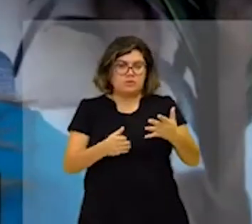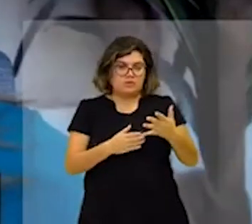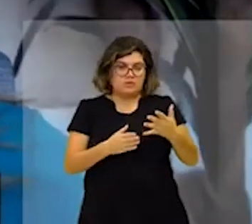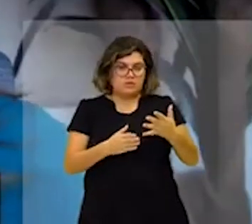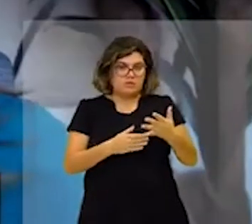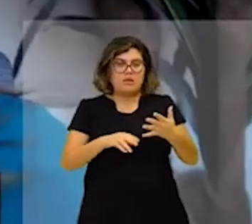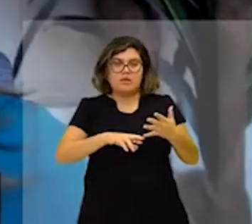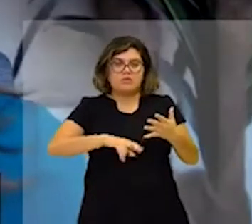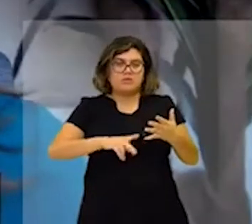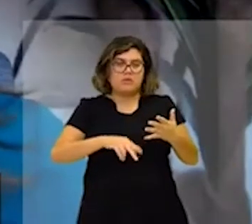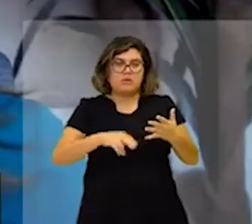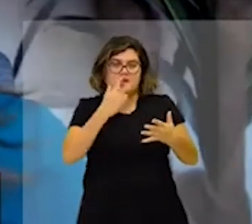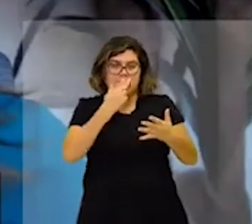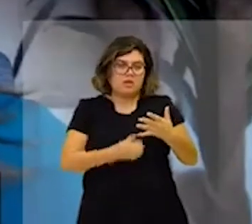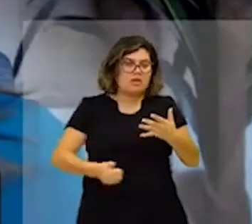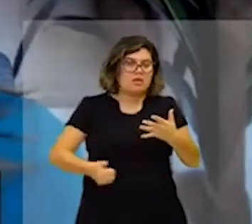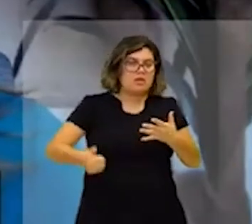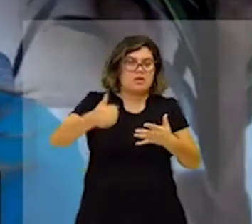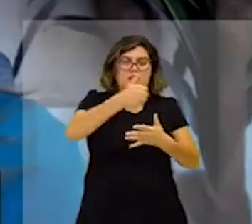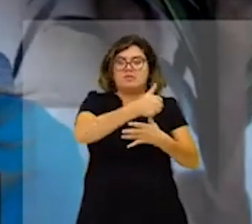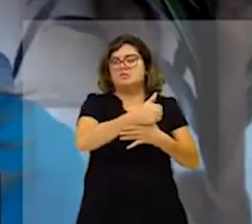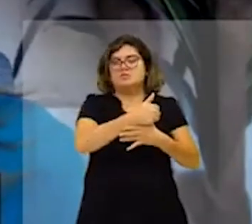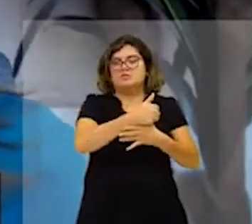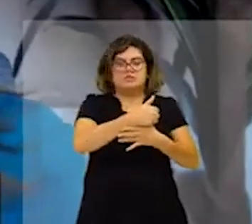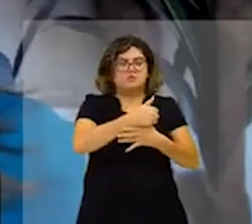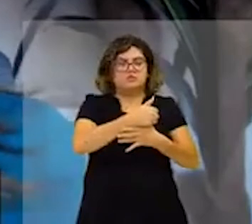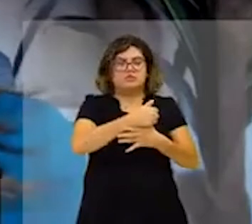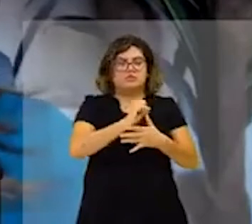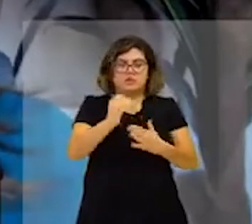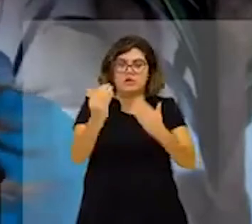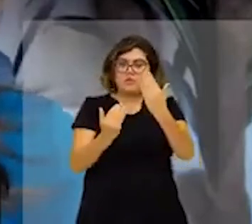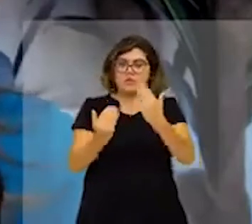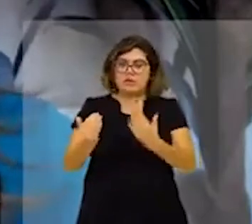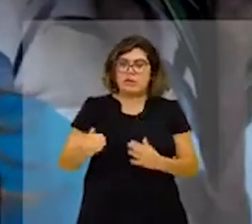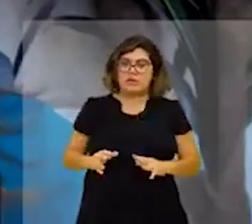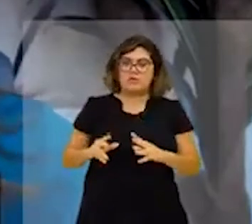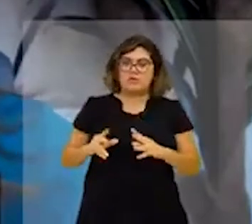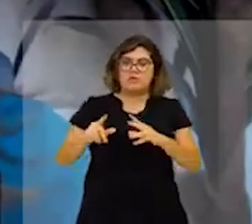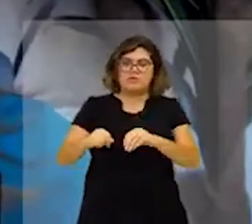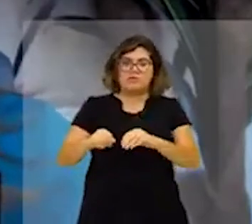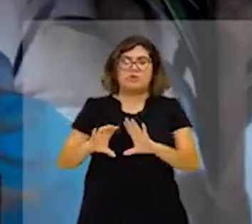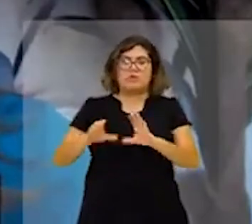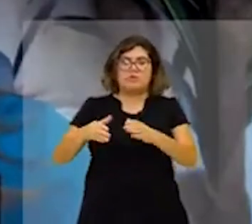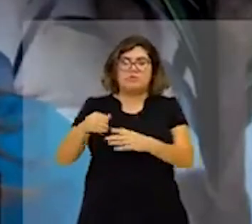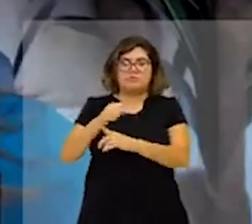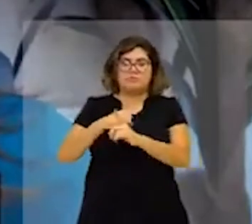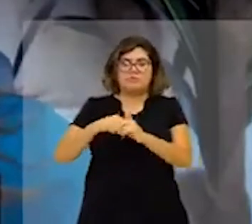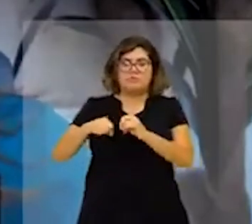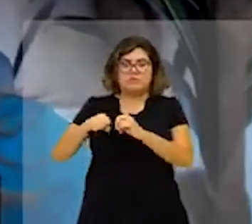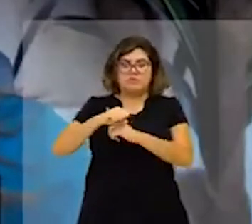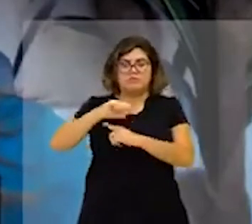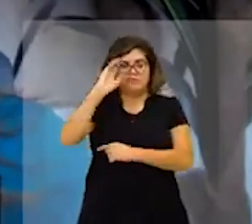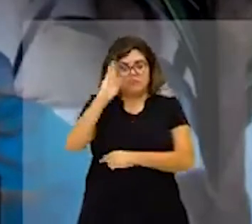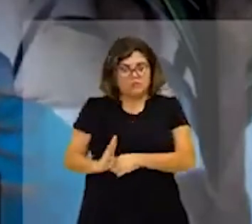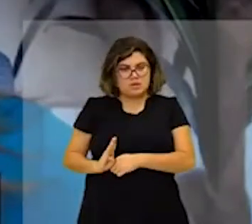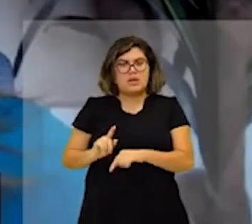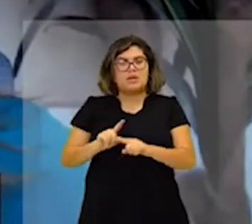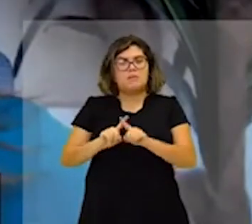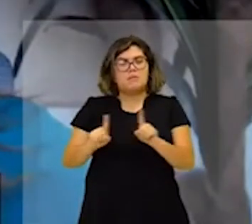privilegiadas em relação a todo o corpo social brasileiro mas como necessárias e